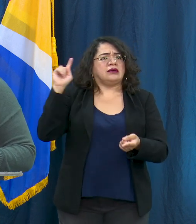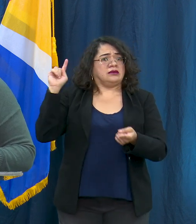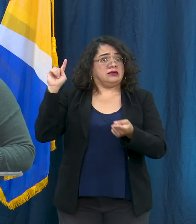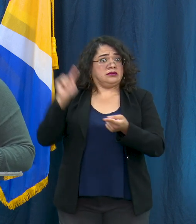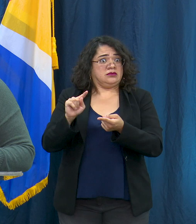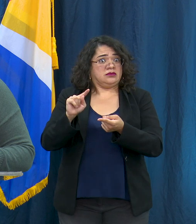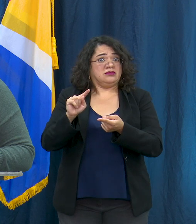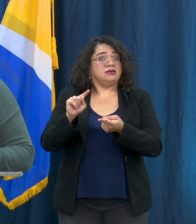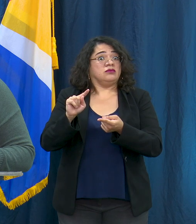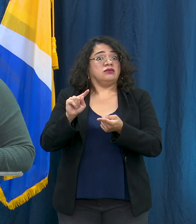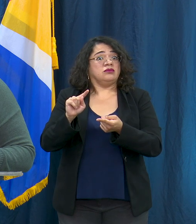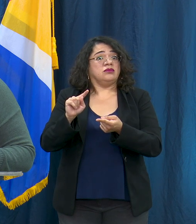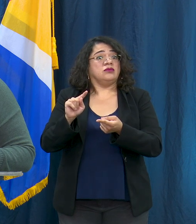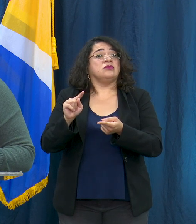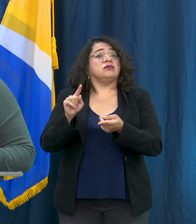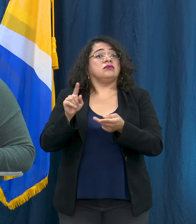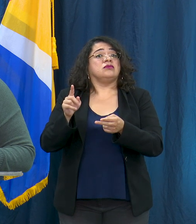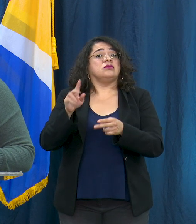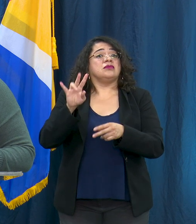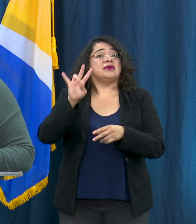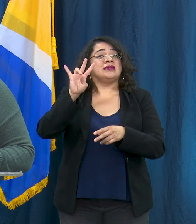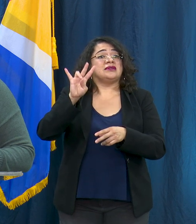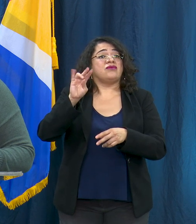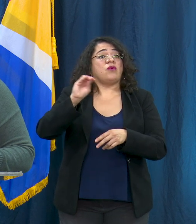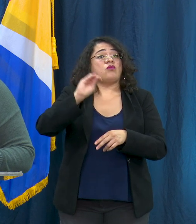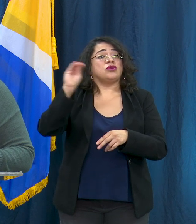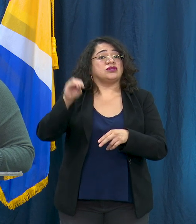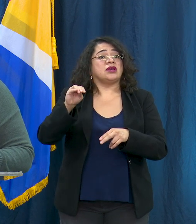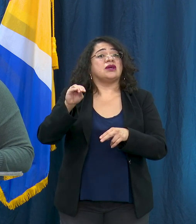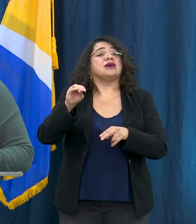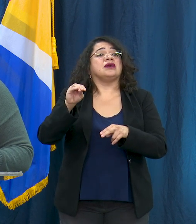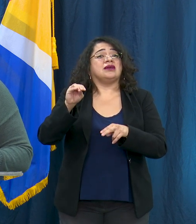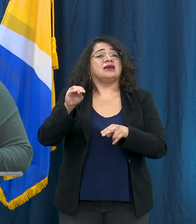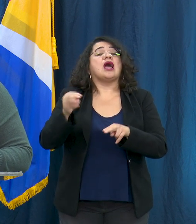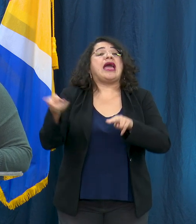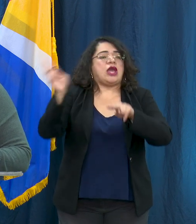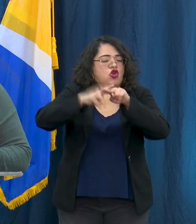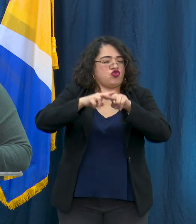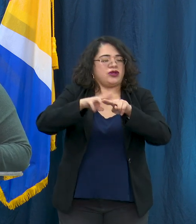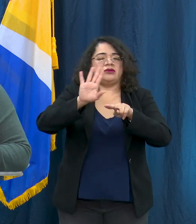sigue siendo significa signal significative Ament a mess bajo que la